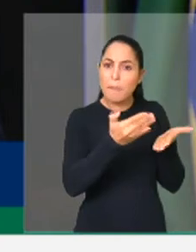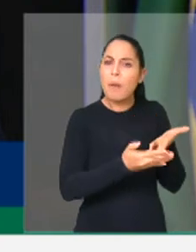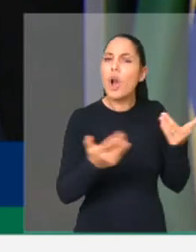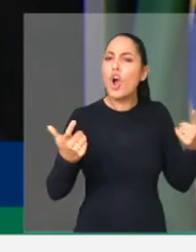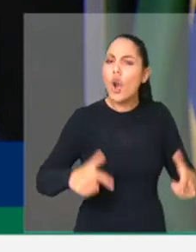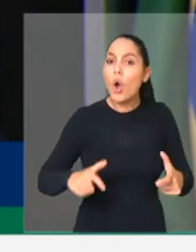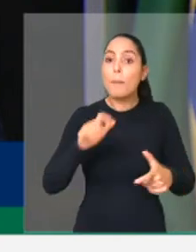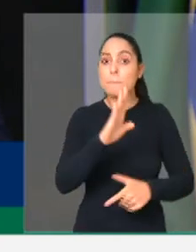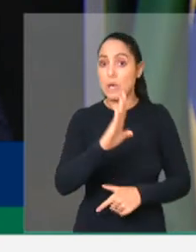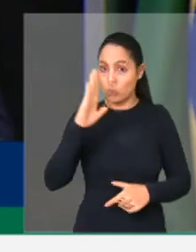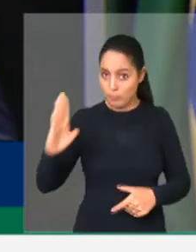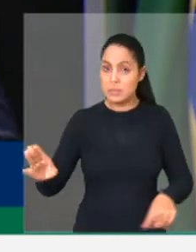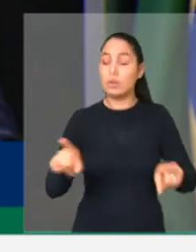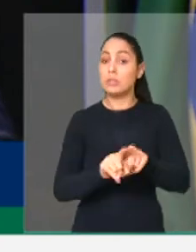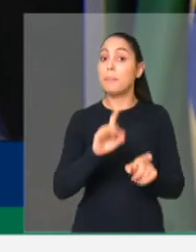DESTA CASA PARA QUE TODOS PUDESSEM VOTAR A FAVOR DOS